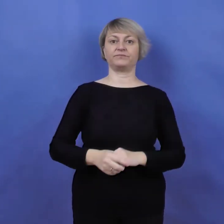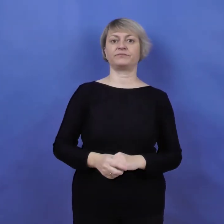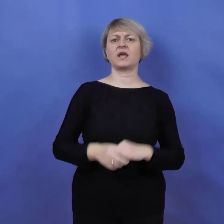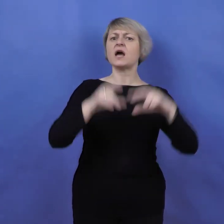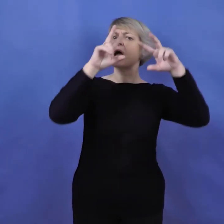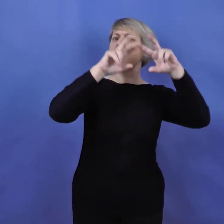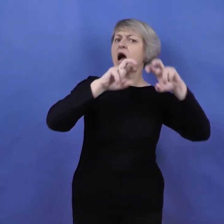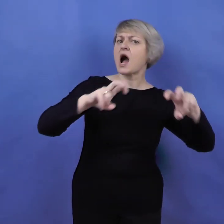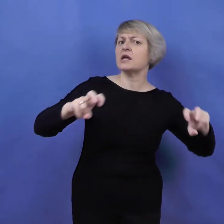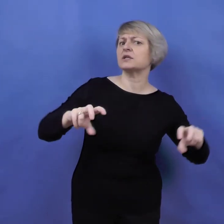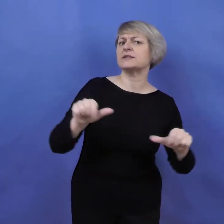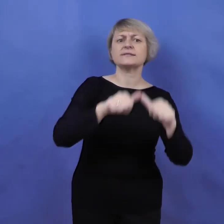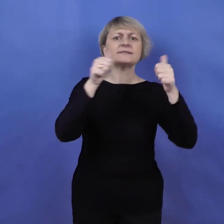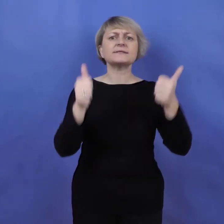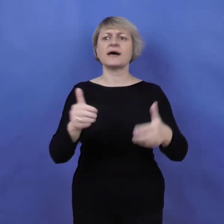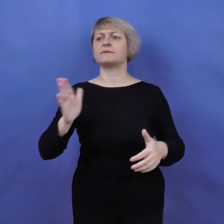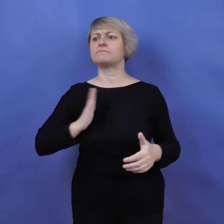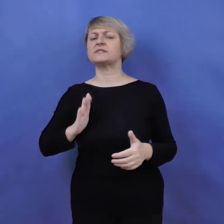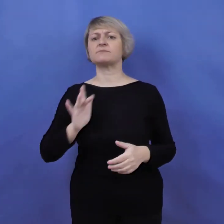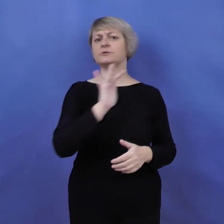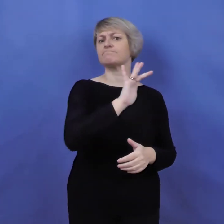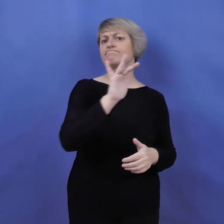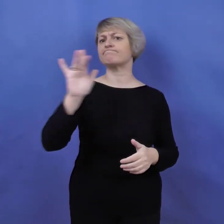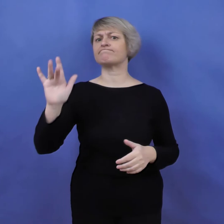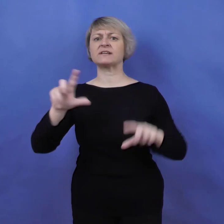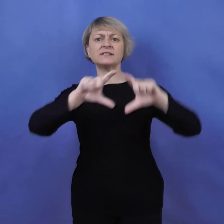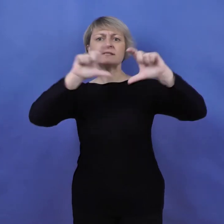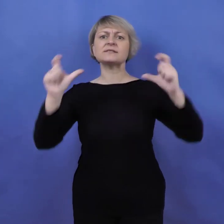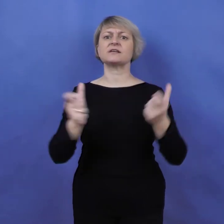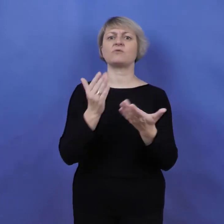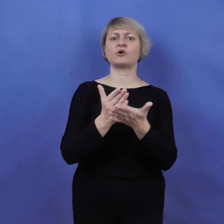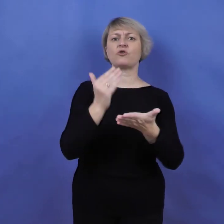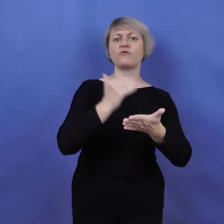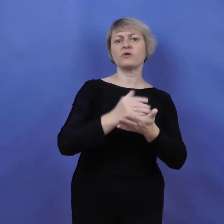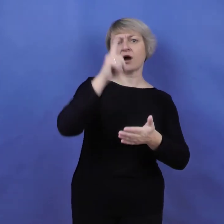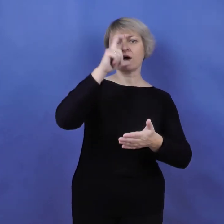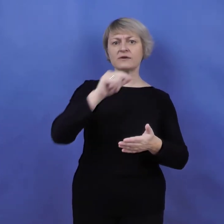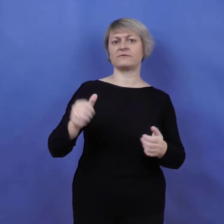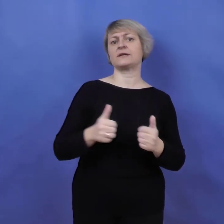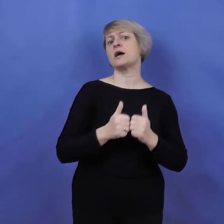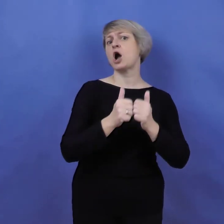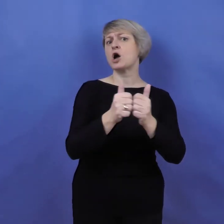analizowanie stanu bezpieczeństwa województwa opolskiego w zakresie zadań